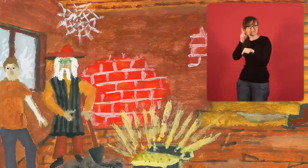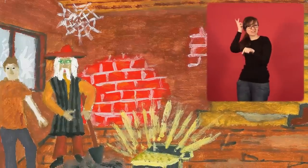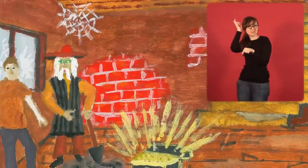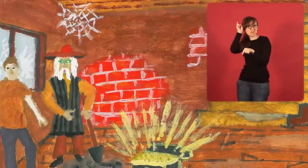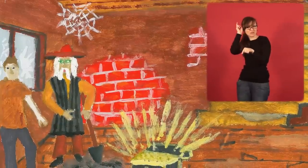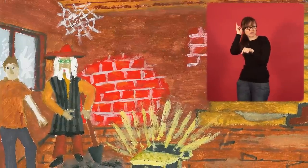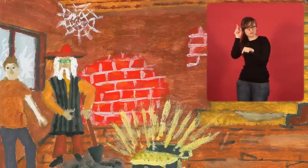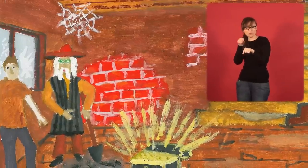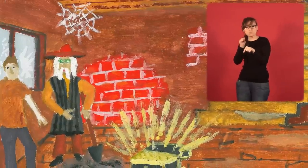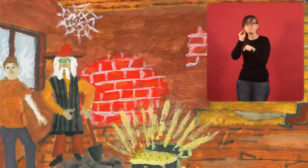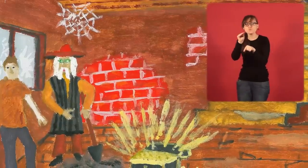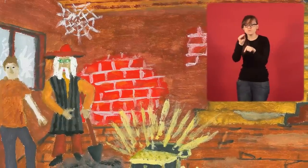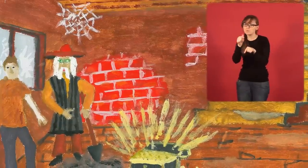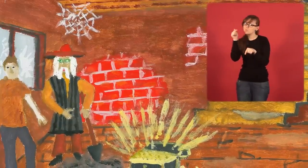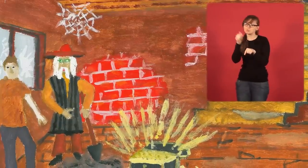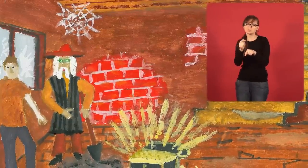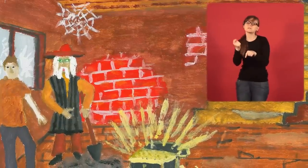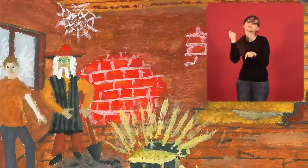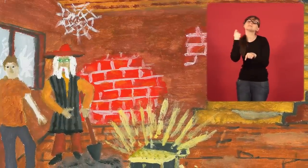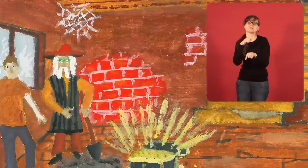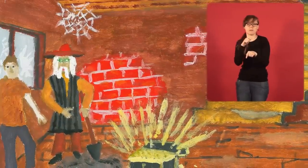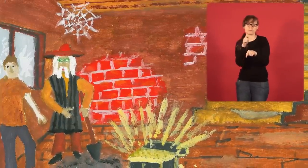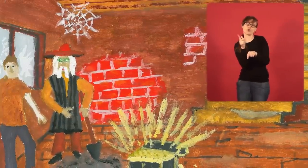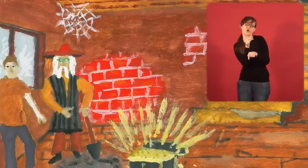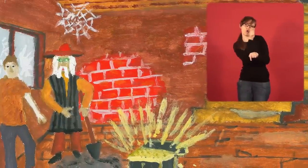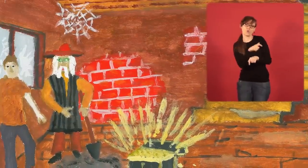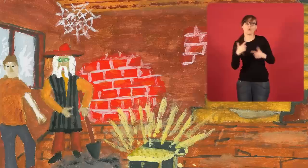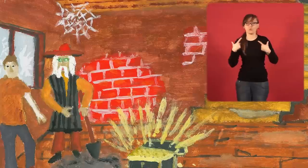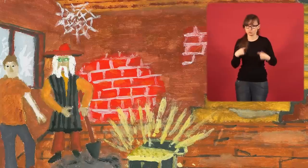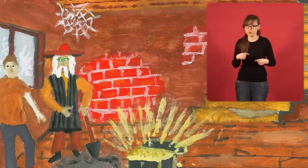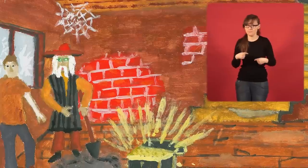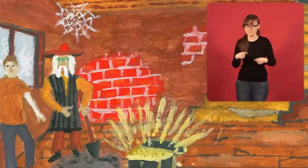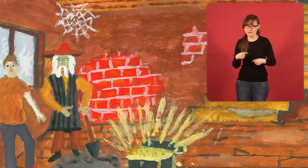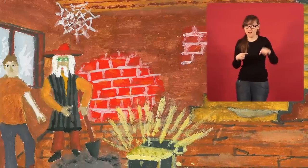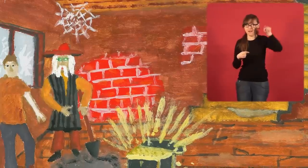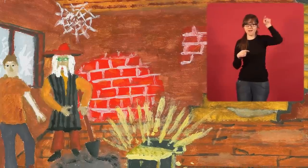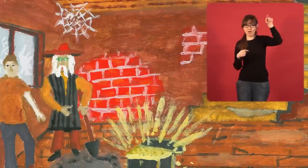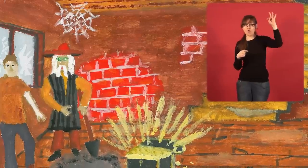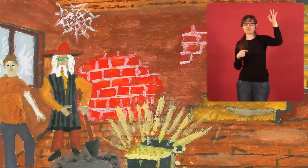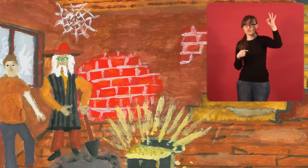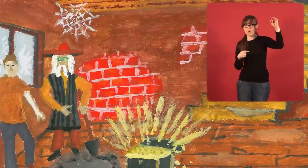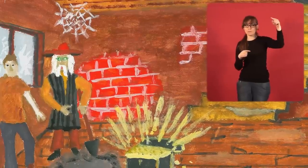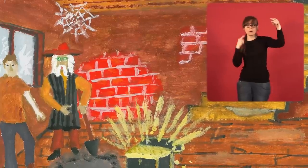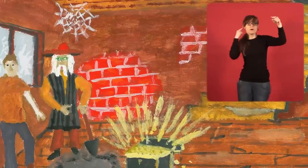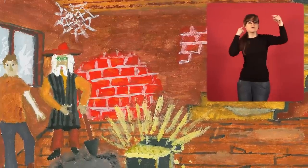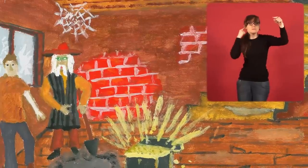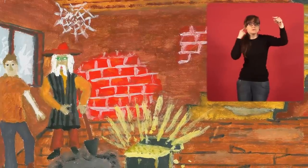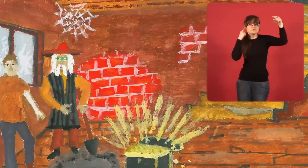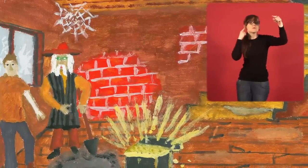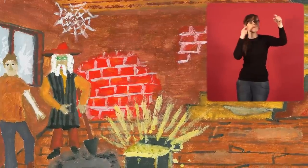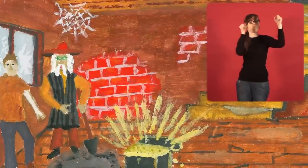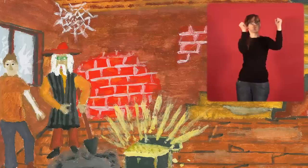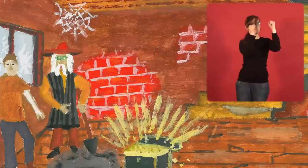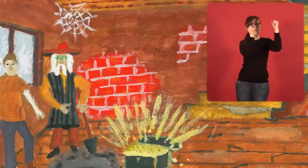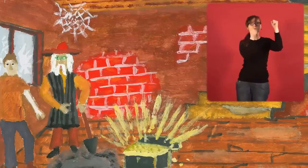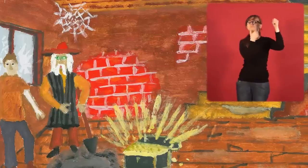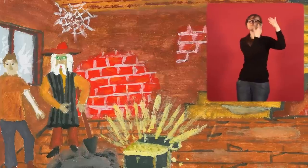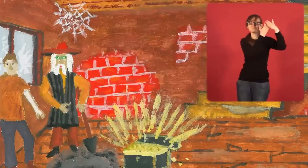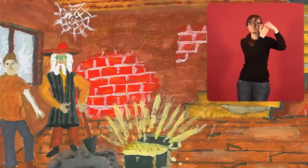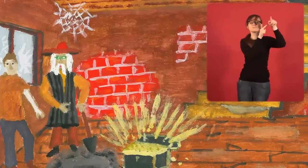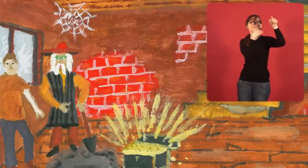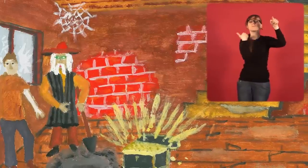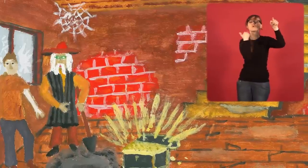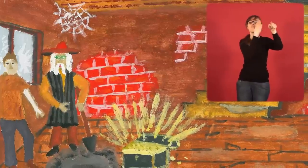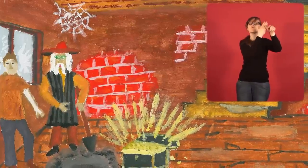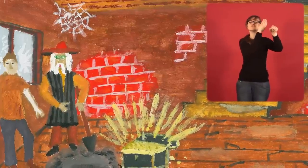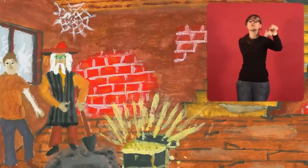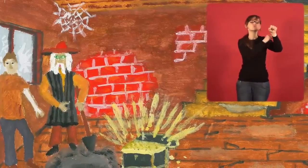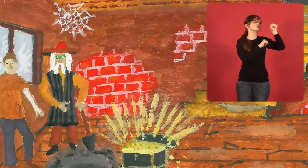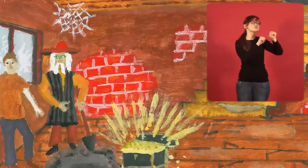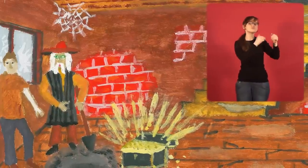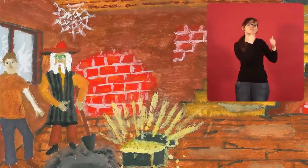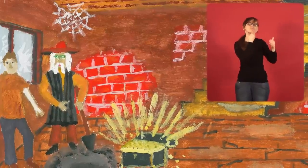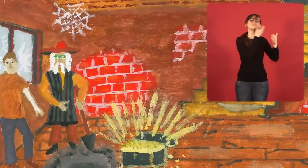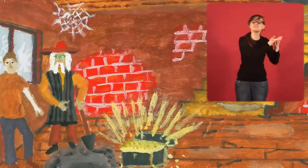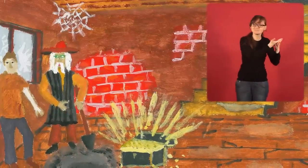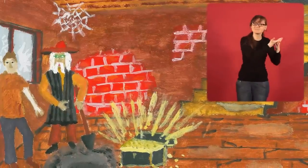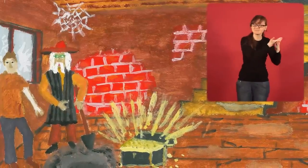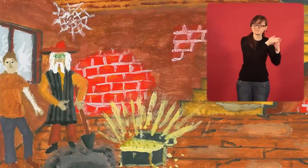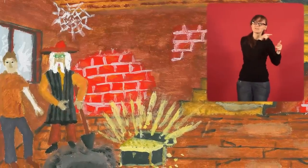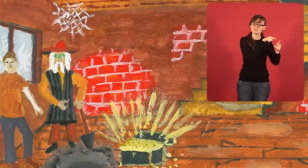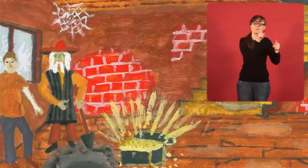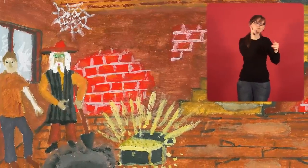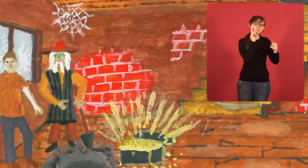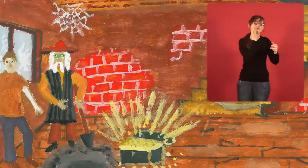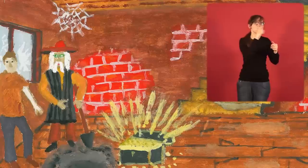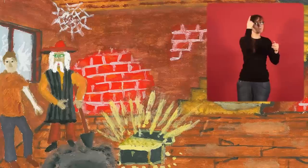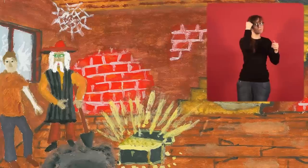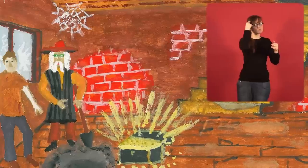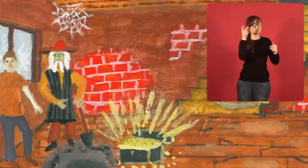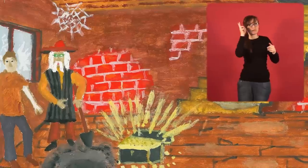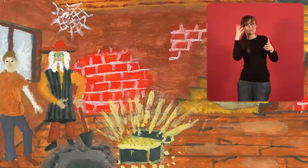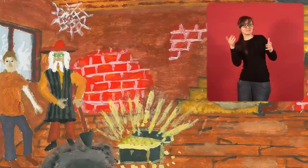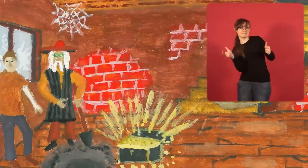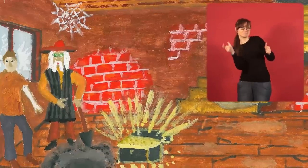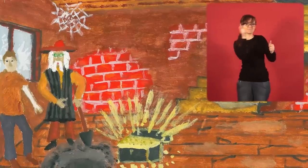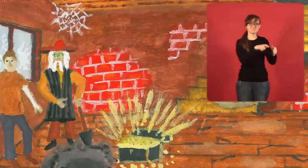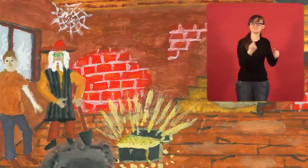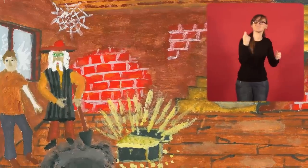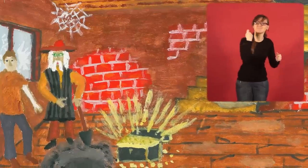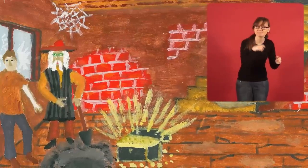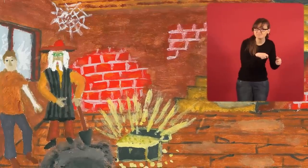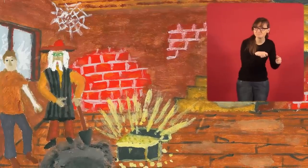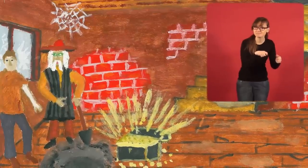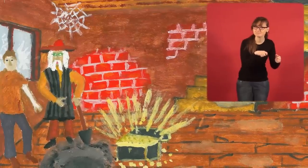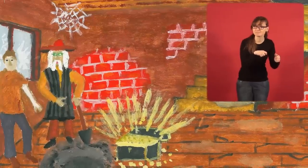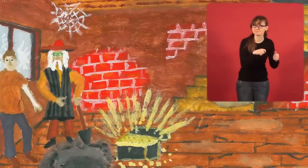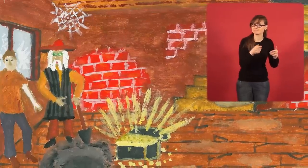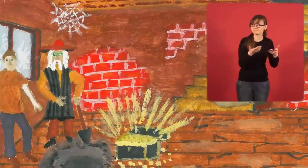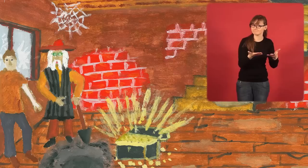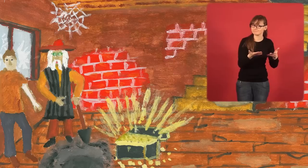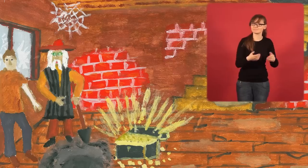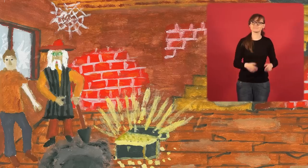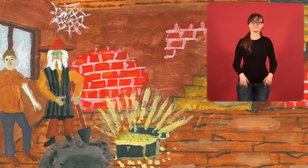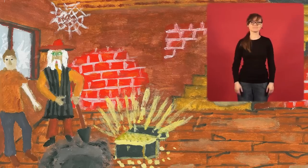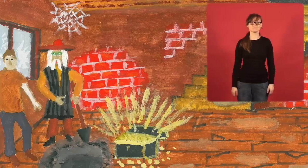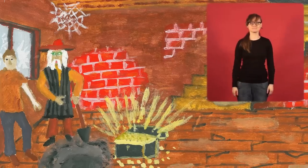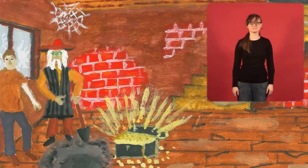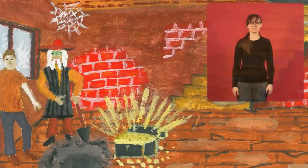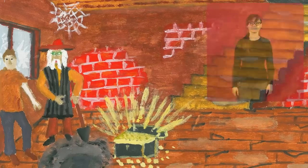Indiani Joe, powiedział jeszcze, że musi się na kimś zemścić. Tomek myśli, że chodzi o niego i jego zeznania w sądzie.